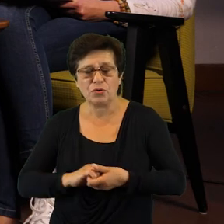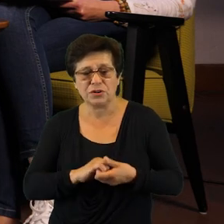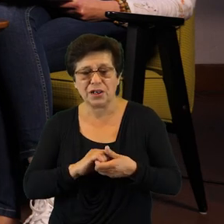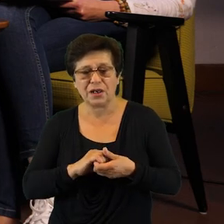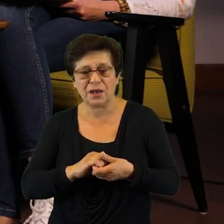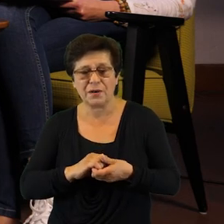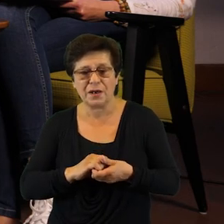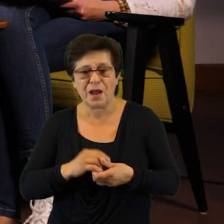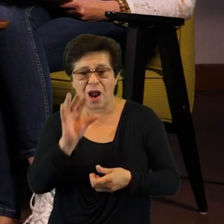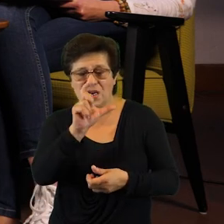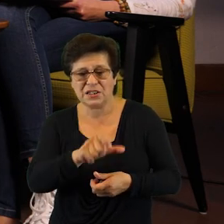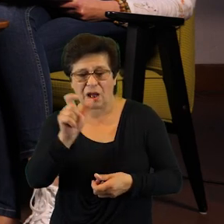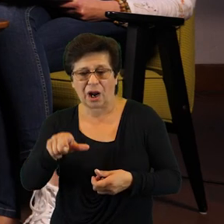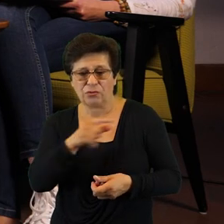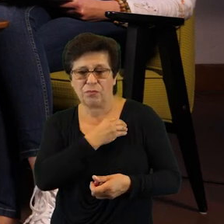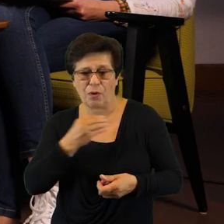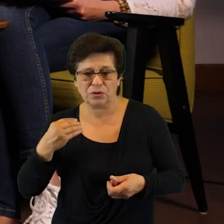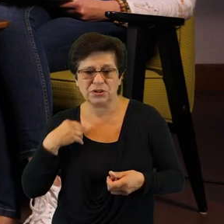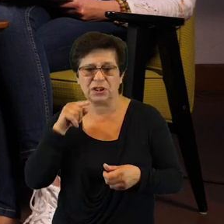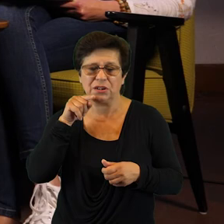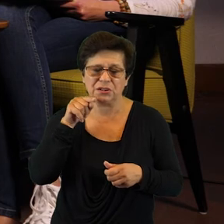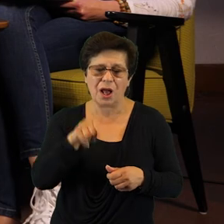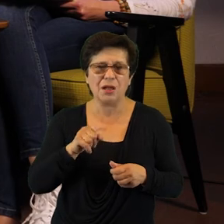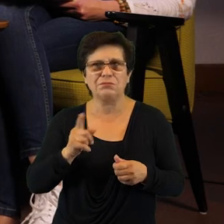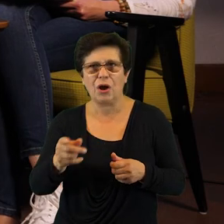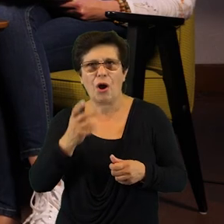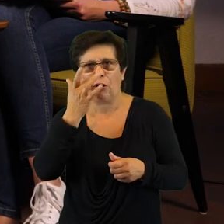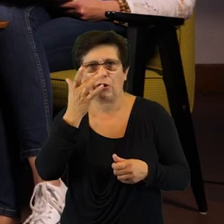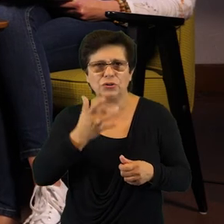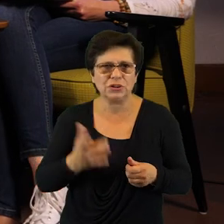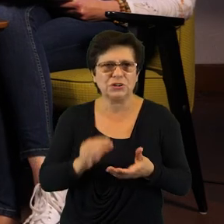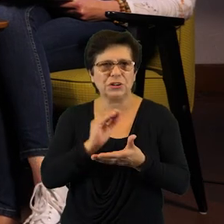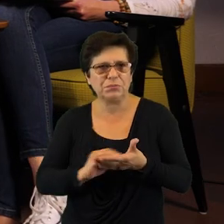bo Iwaszkiewicz, ten zdrajca, ten prorosyjski, prosowiecki pisarz...